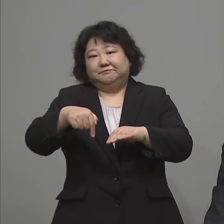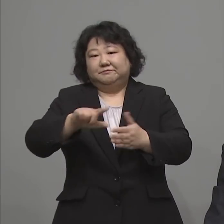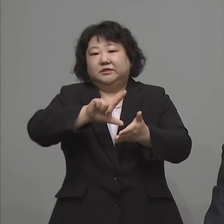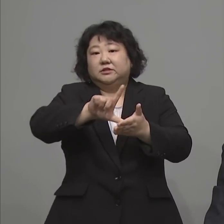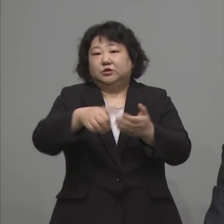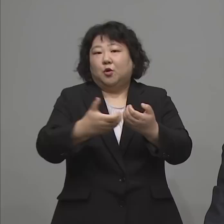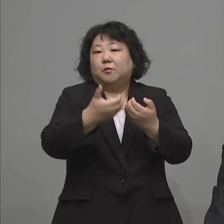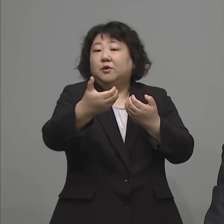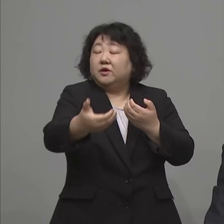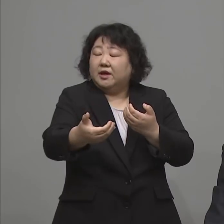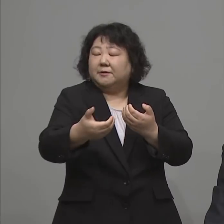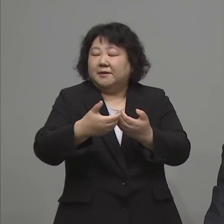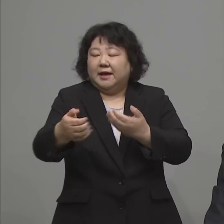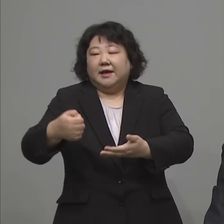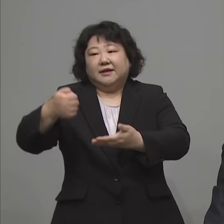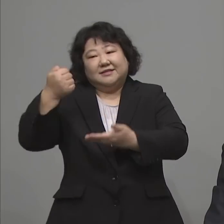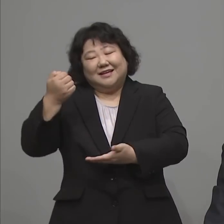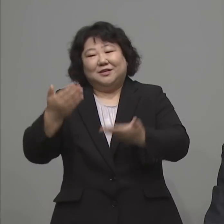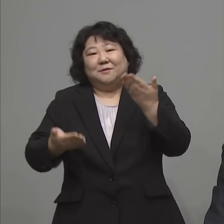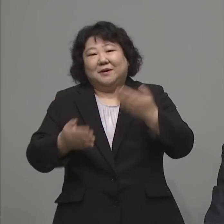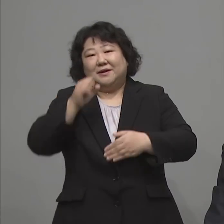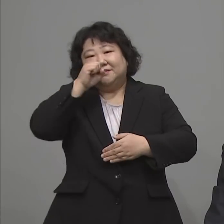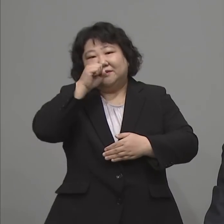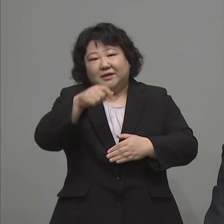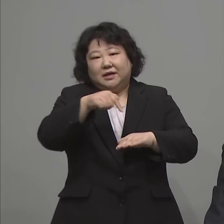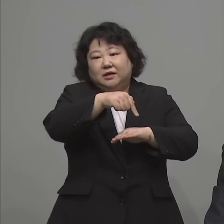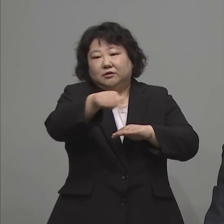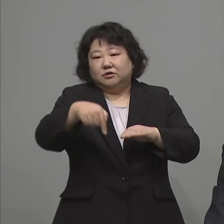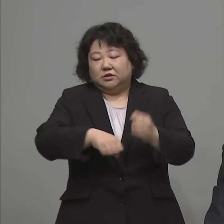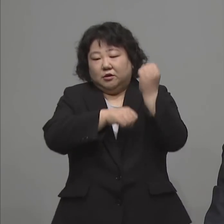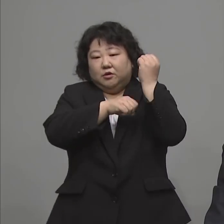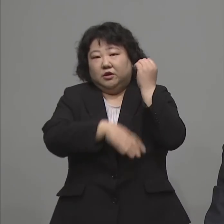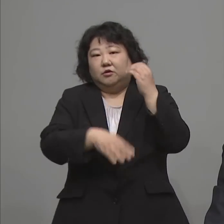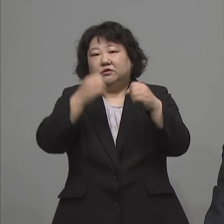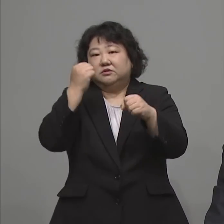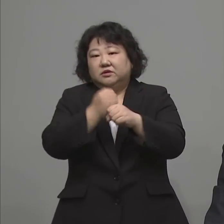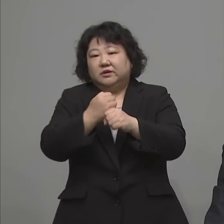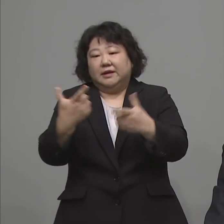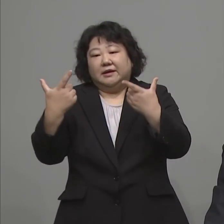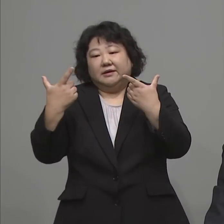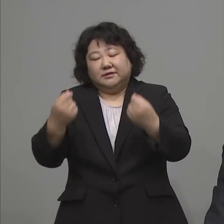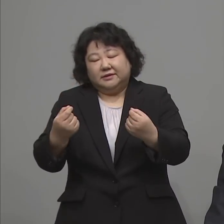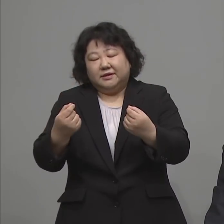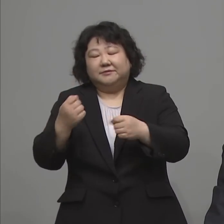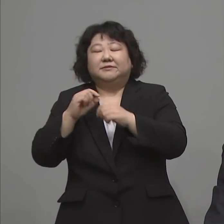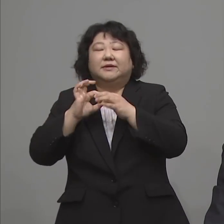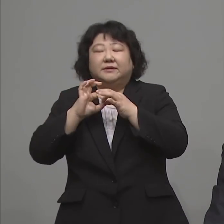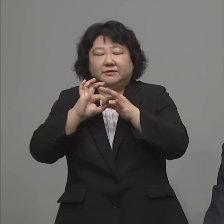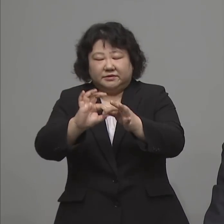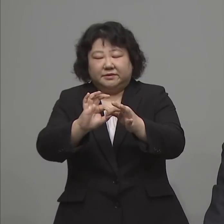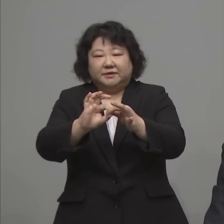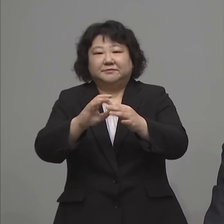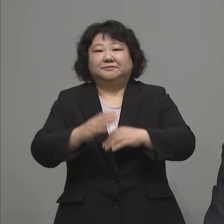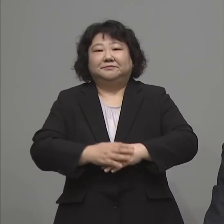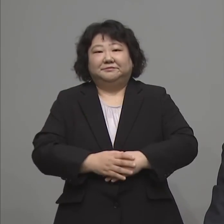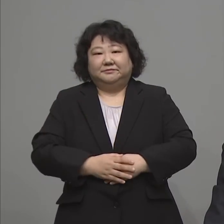財政健全化など 栃木の土台づくりに 引き続き着実に取り組みます 結びに